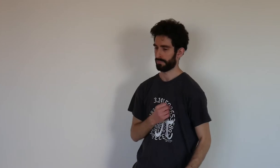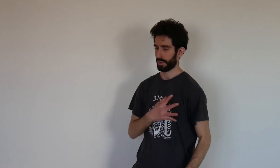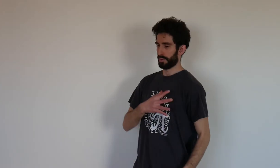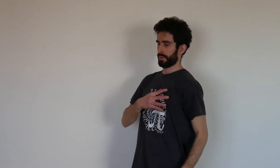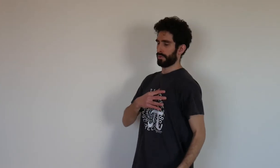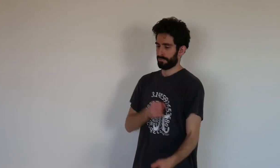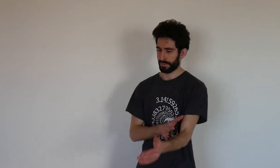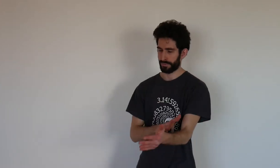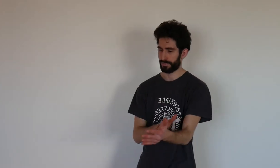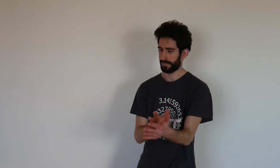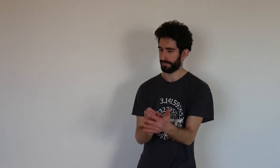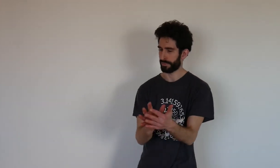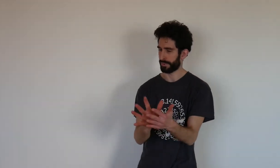la pression sanguine.